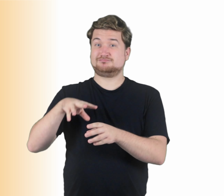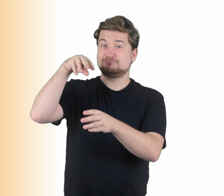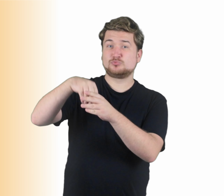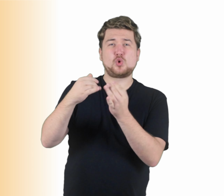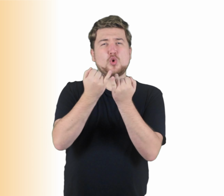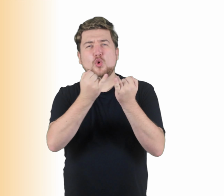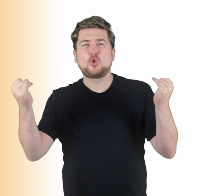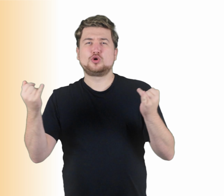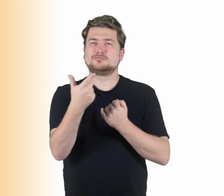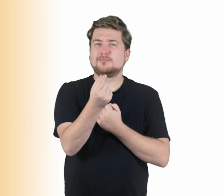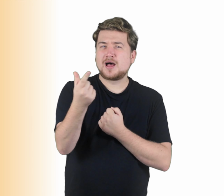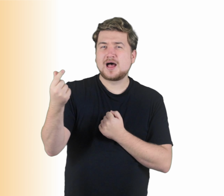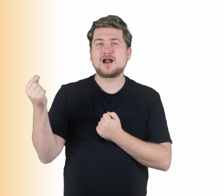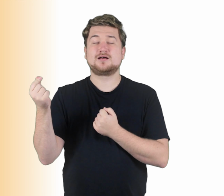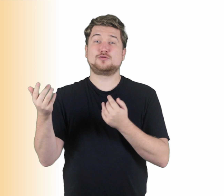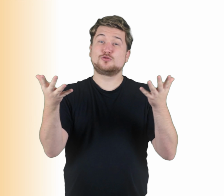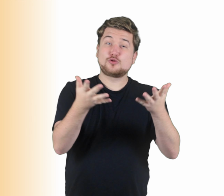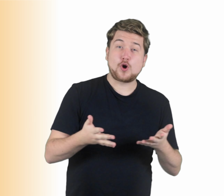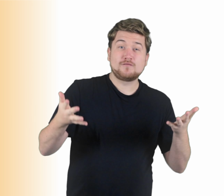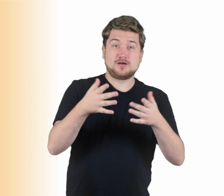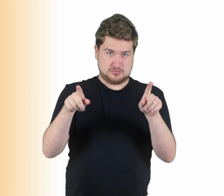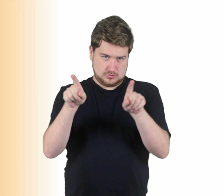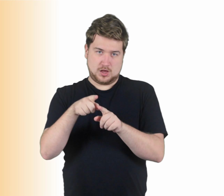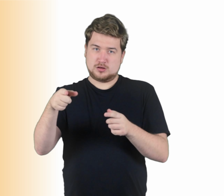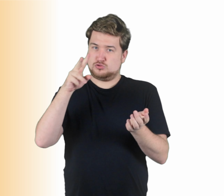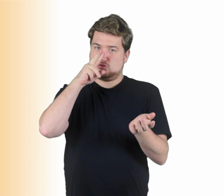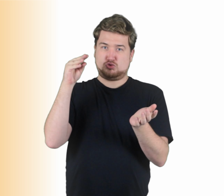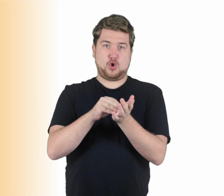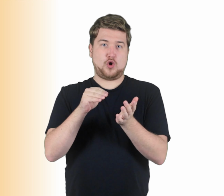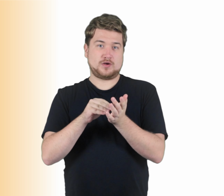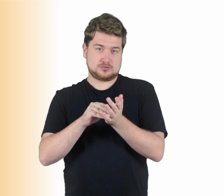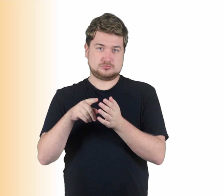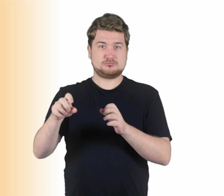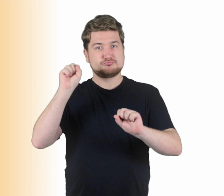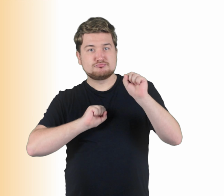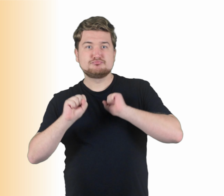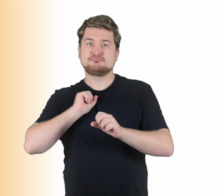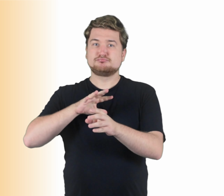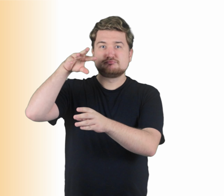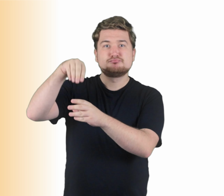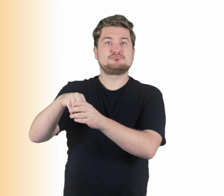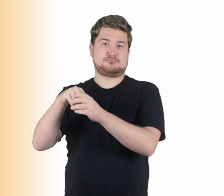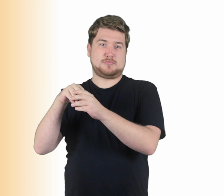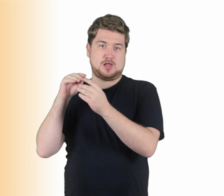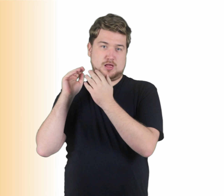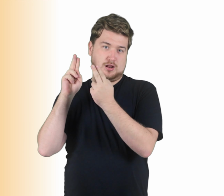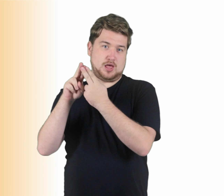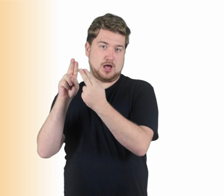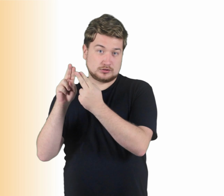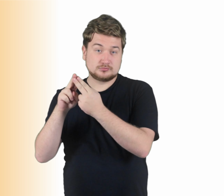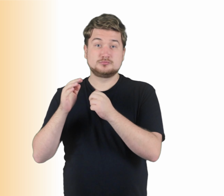Bycie w różnych związkach to też doświadczanie, trenowanie bycia w relacji.